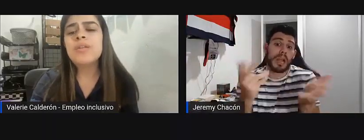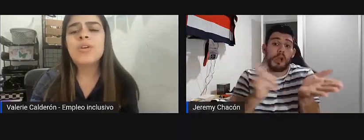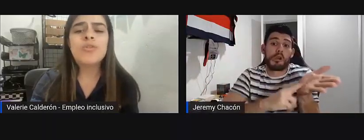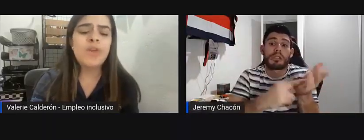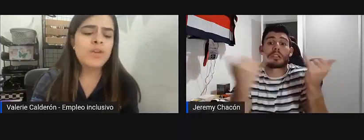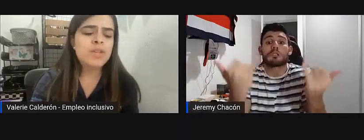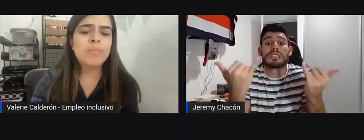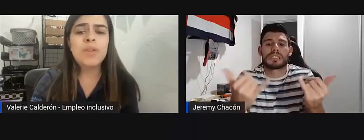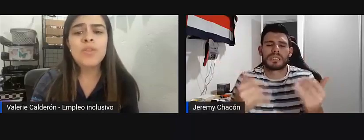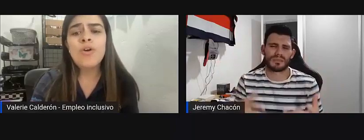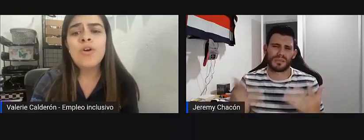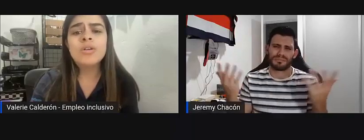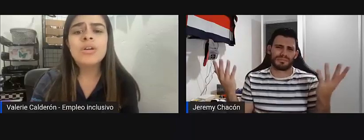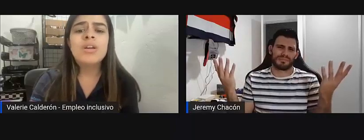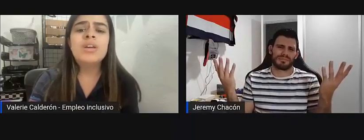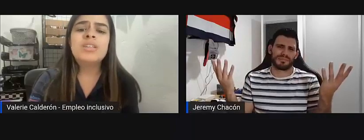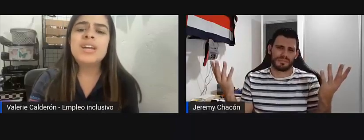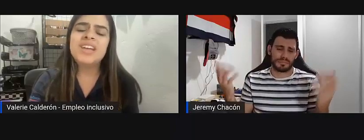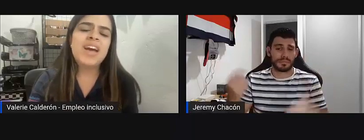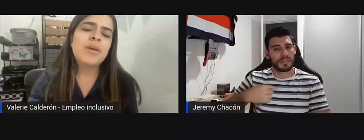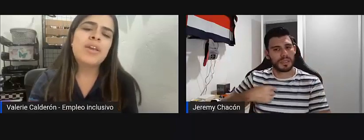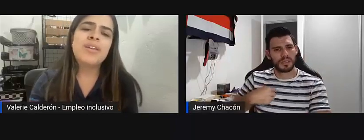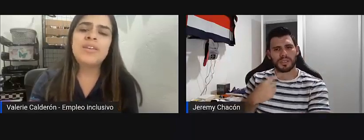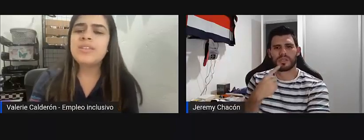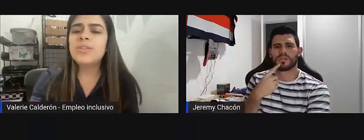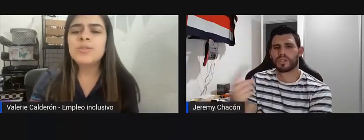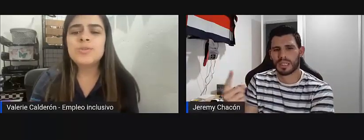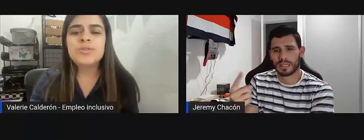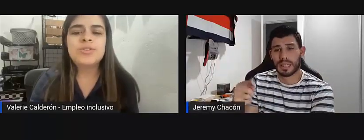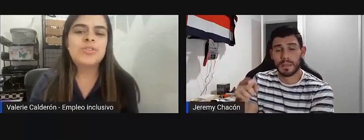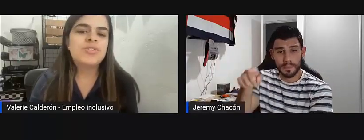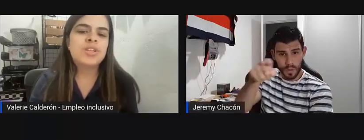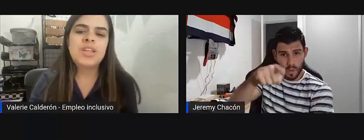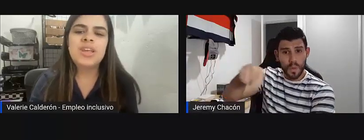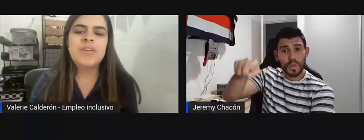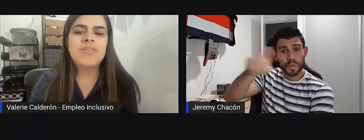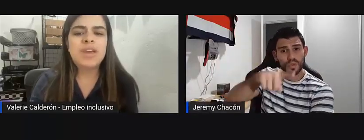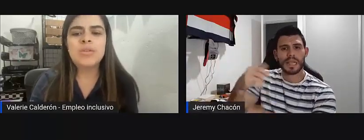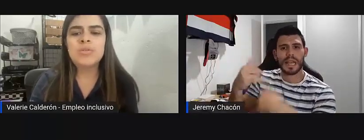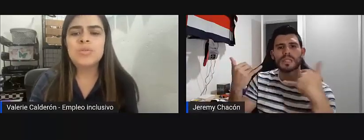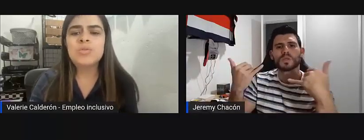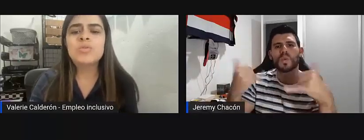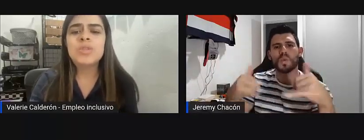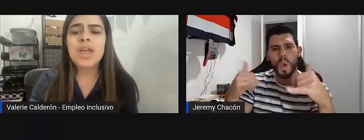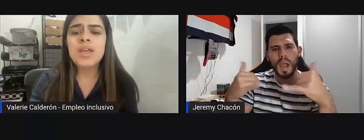a mandar que correos que Perdón ya ya que ya todo se solucionó y yo les dije vean ustedes